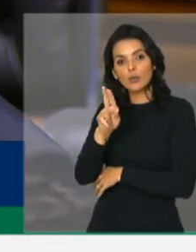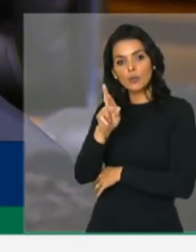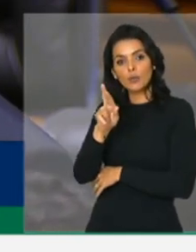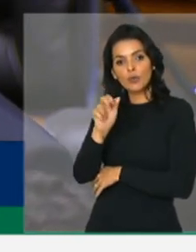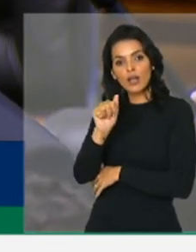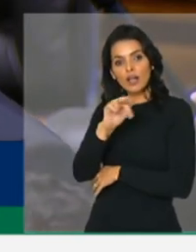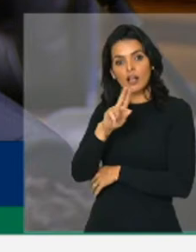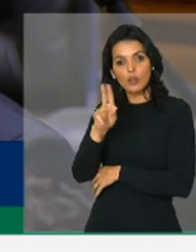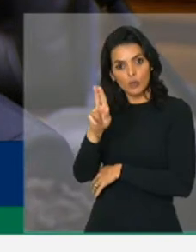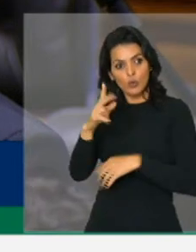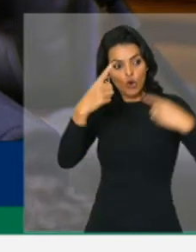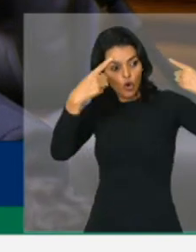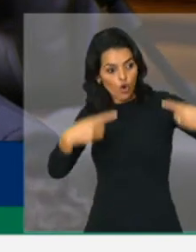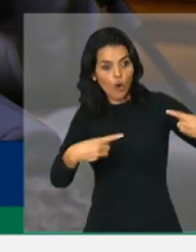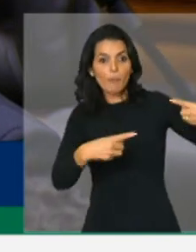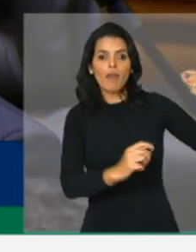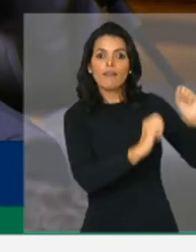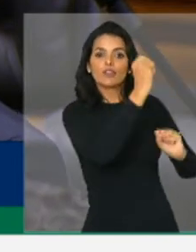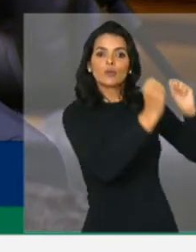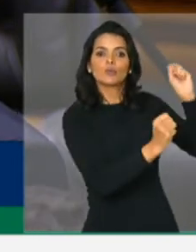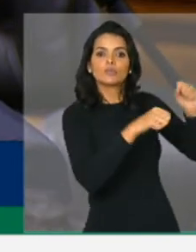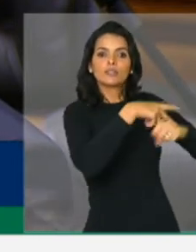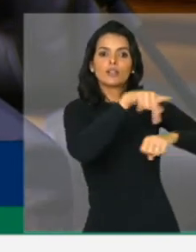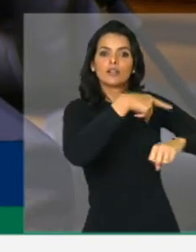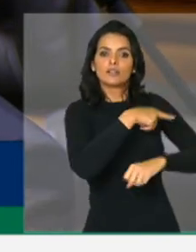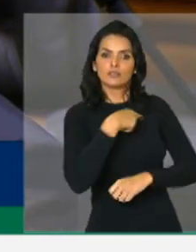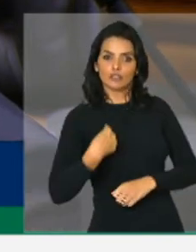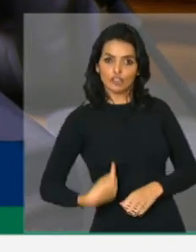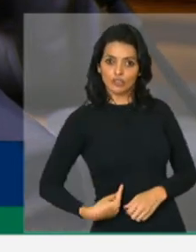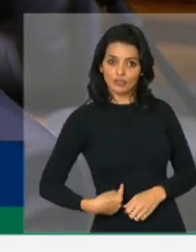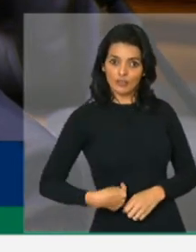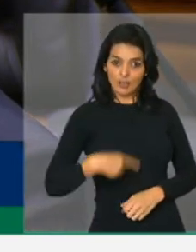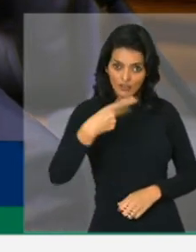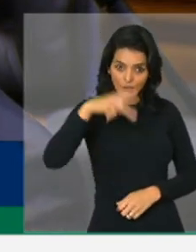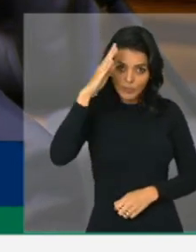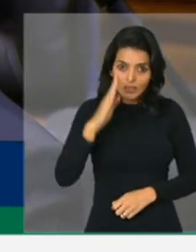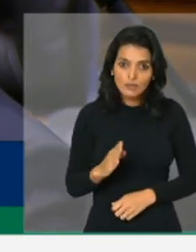FORAM ESSAS EMPRESAS QUE ATINGIRAM A INADIMPLÊNCIA. É POR ISSO QUE NÓS ESTAMOS AQUI... NA REALIDADE DOS